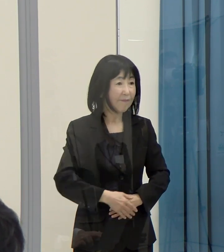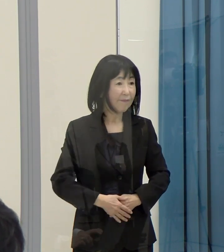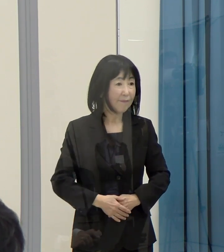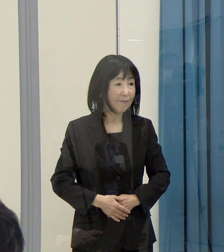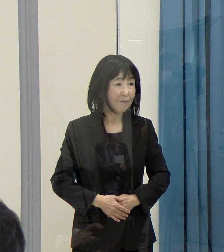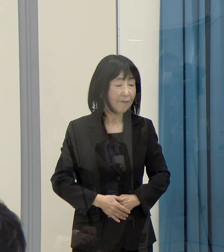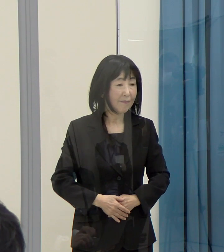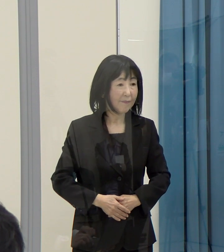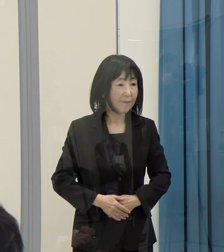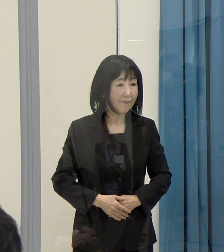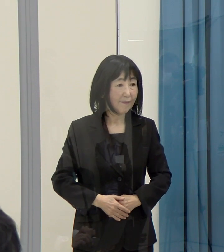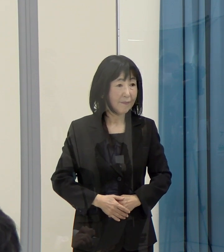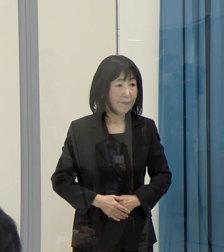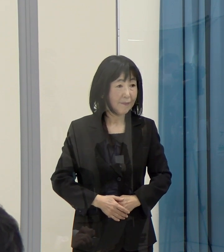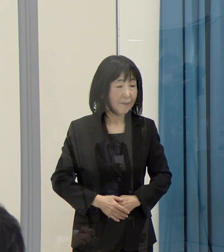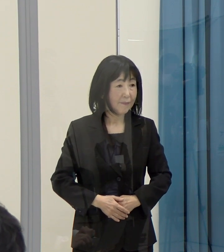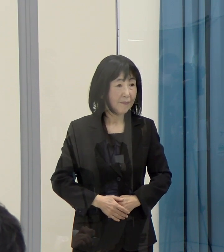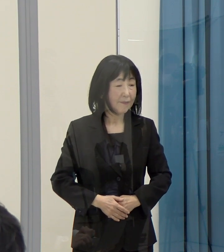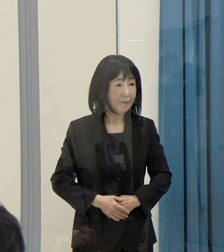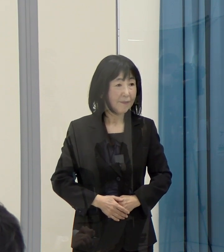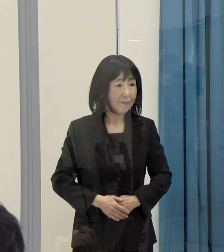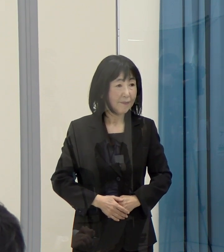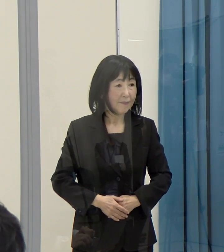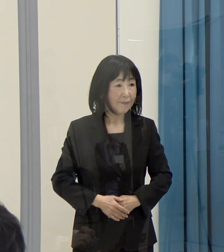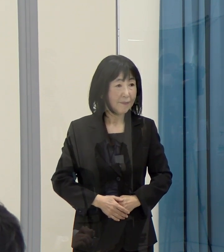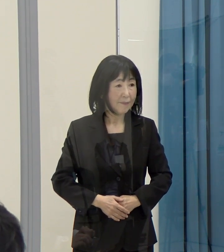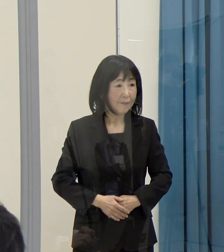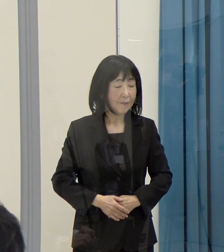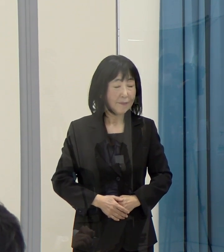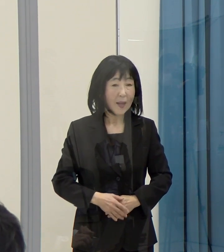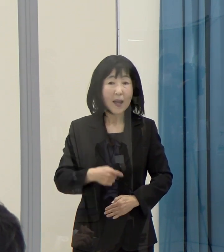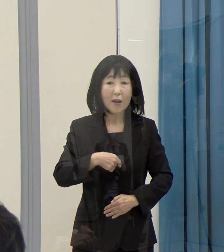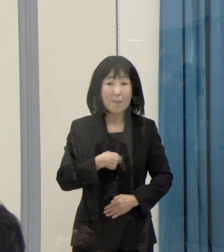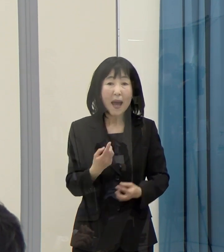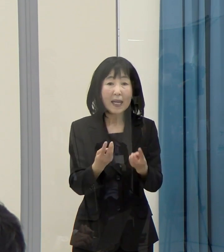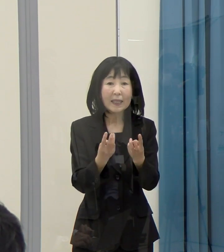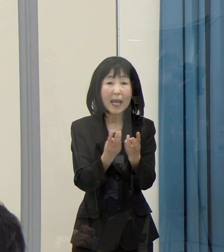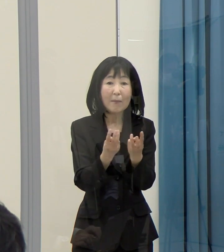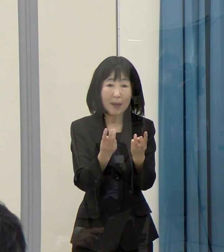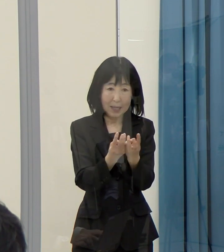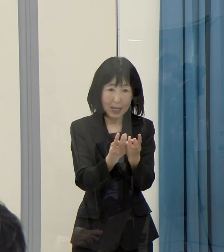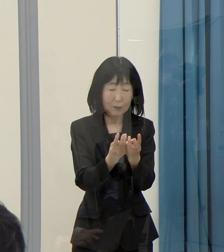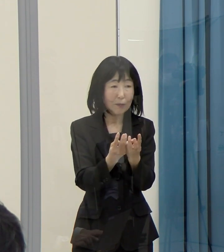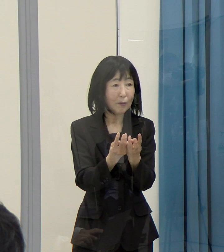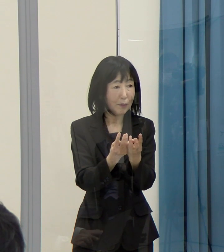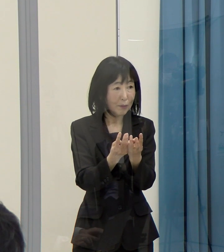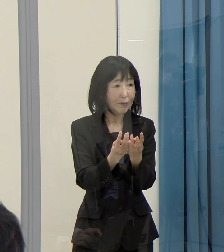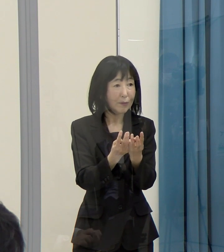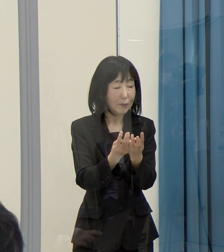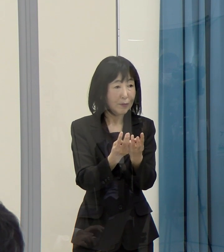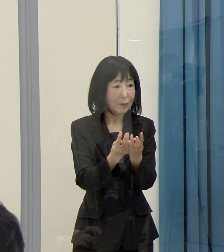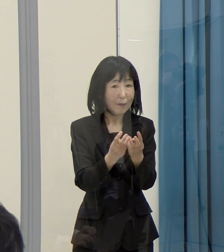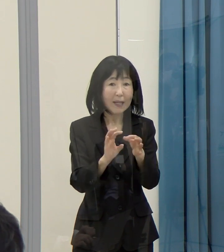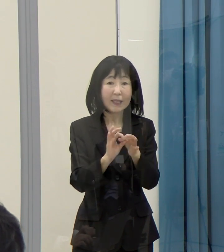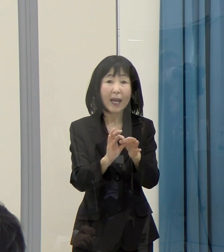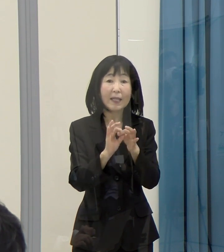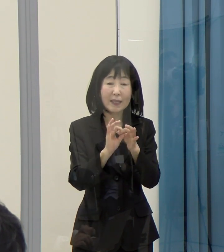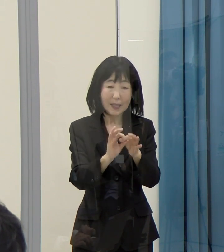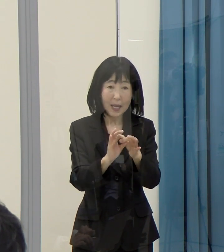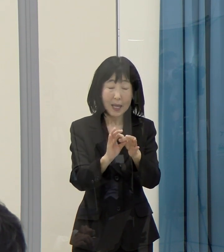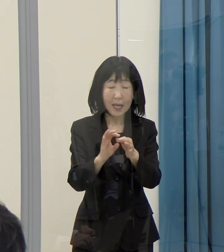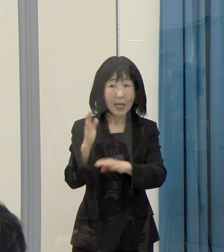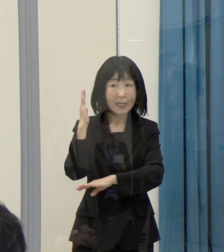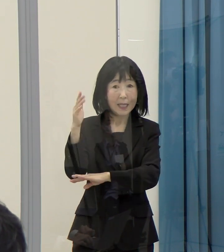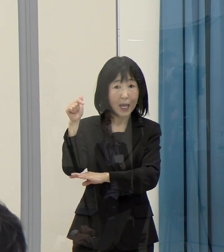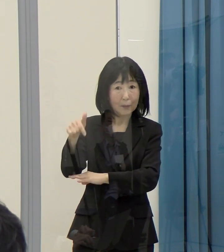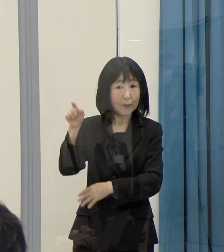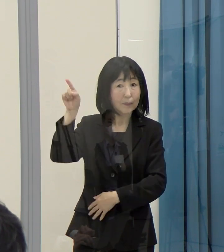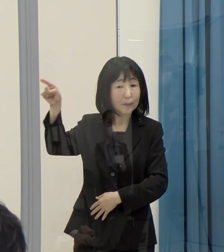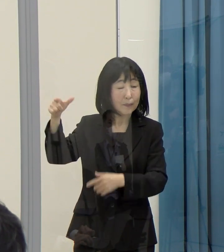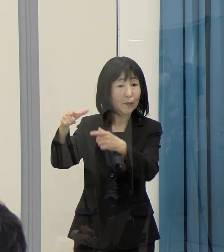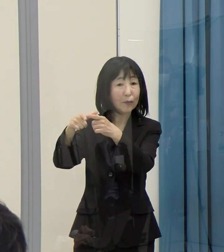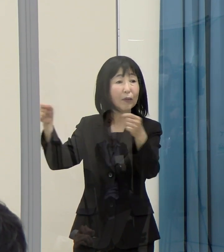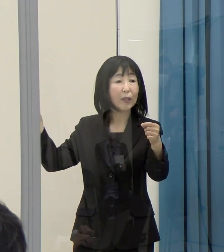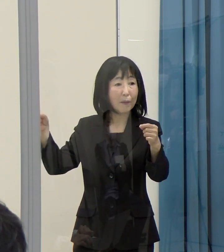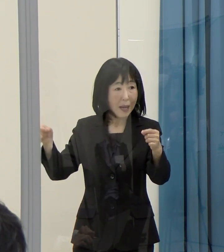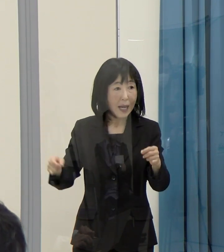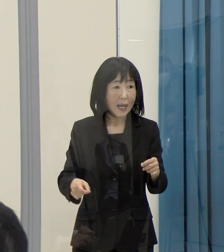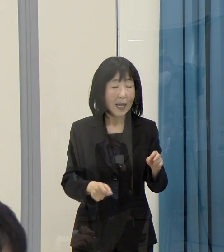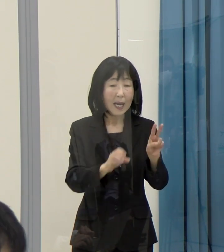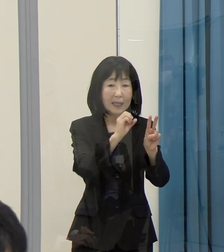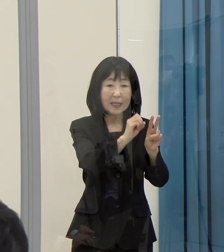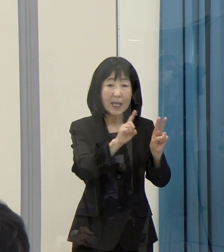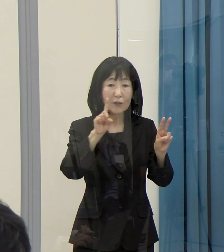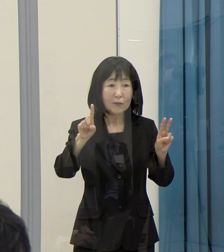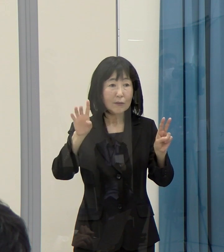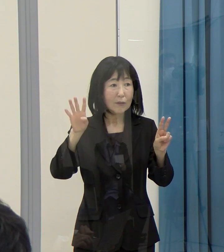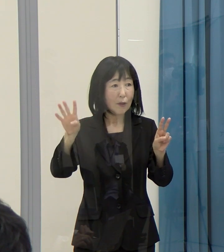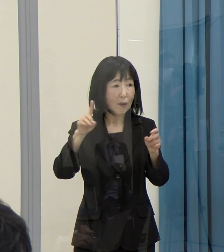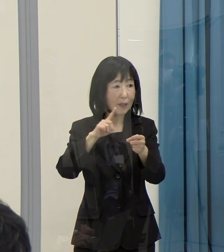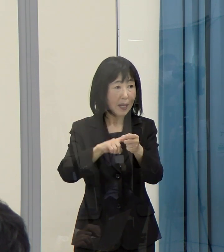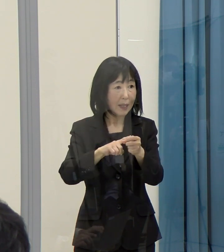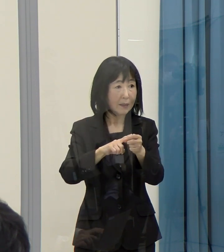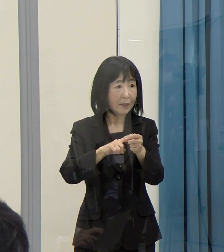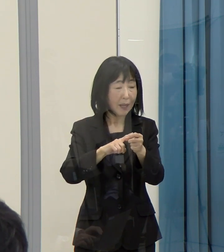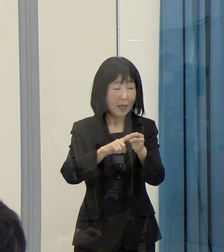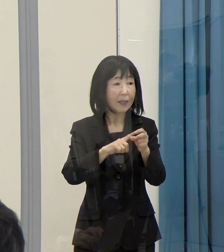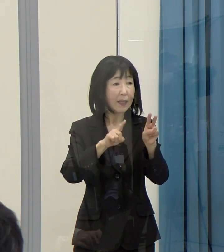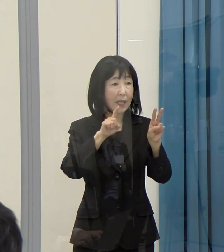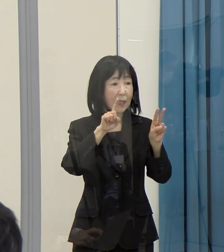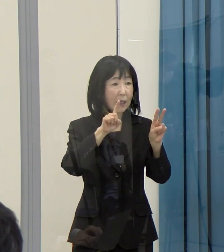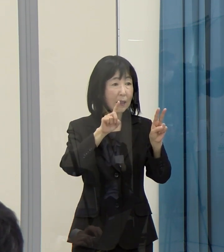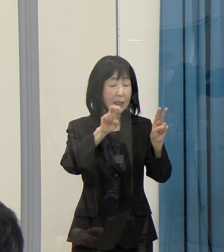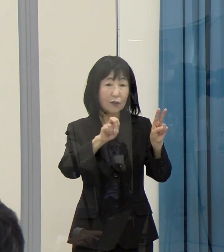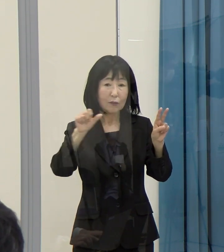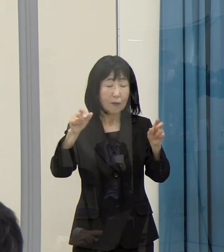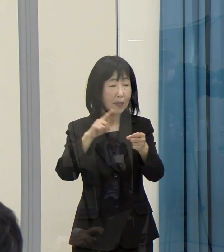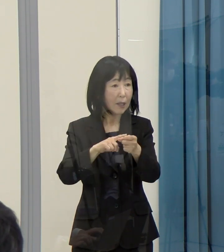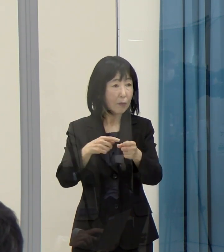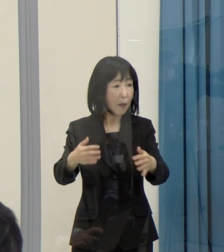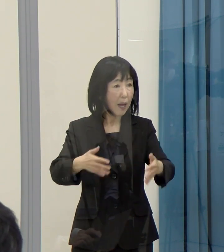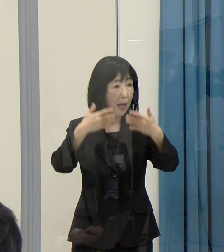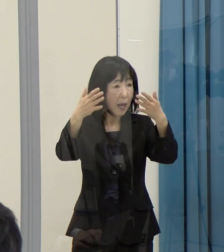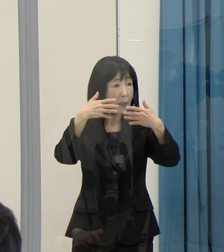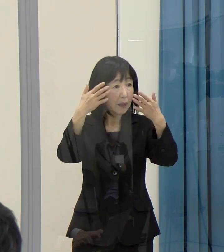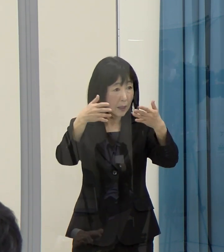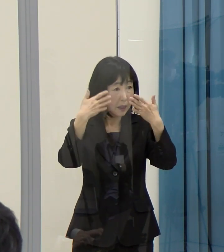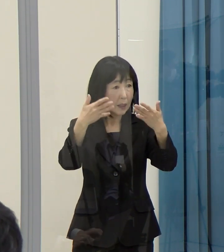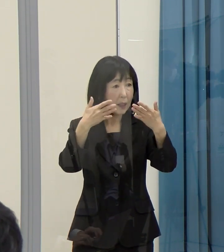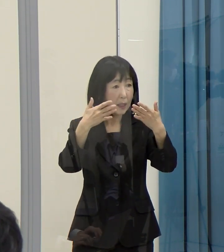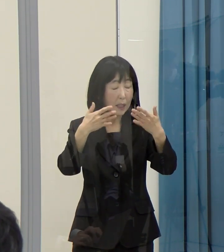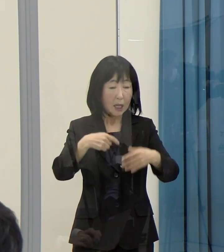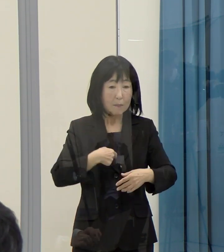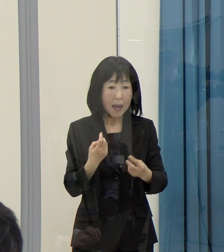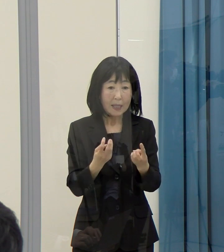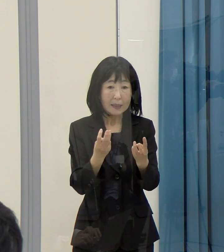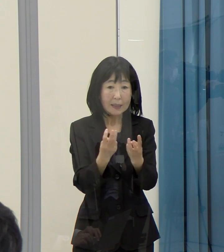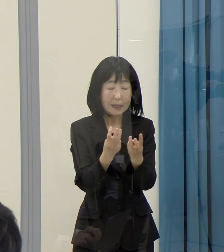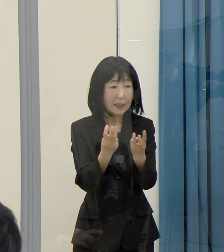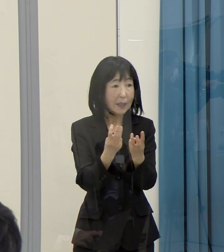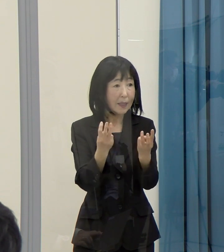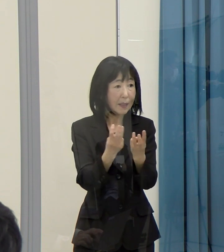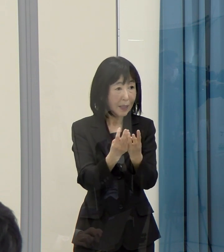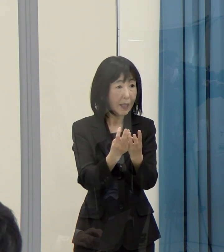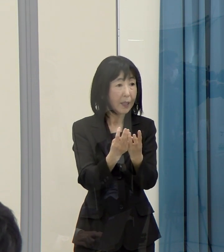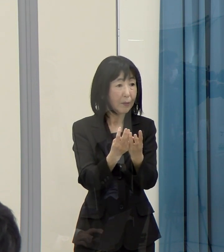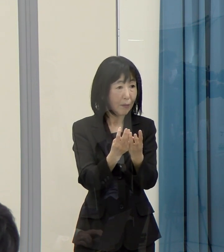（時事通信）マイナンバーカードに関して幾つか伺います。政府が２０２４年の秋に、現行の健康保険証を廃止して、マイナンバーカードに一体化させる方針を発表しました。